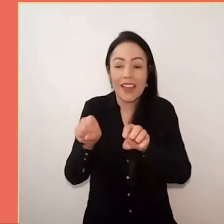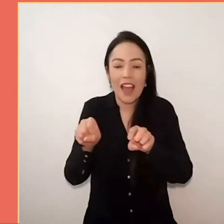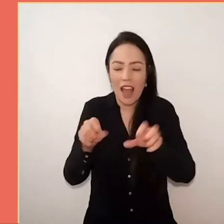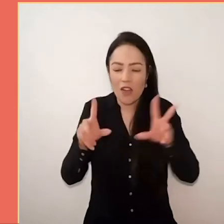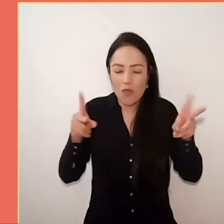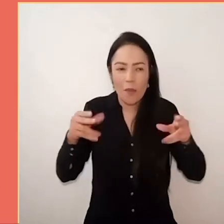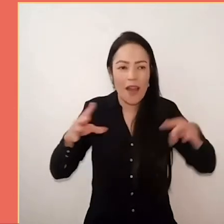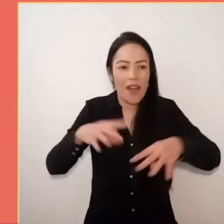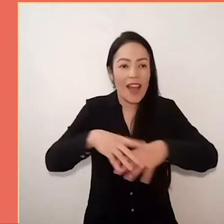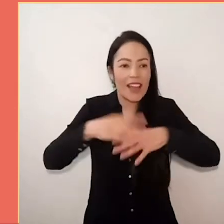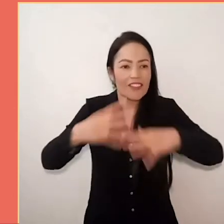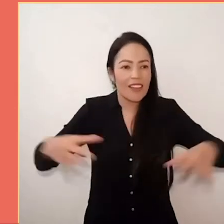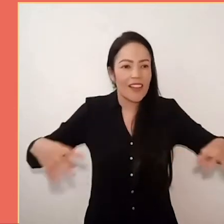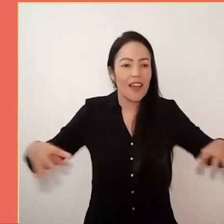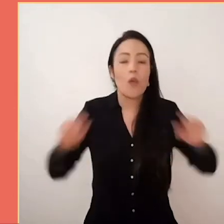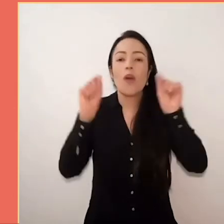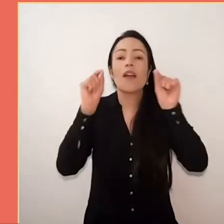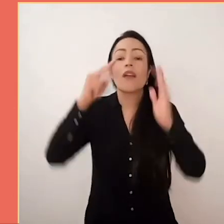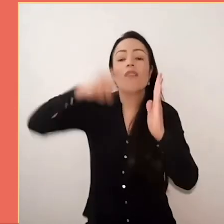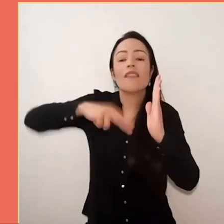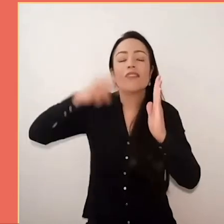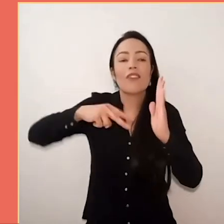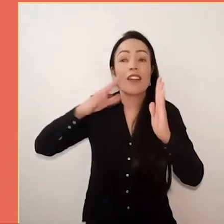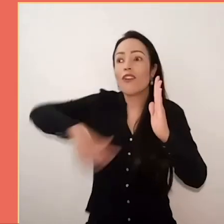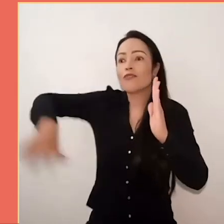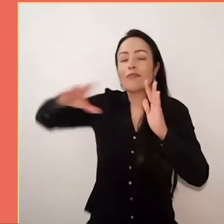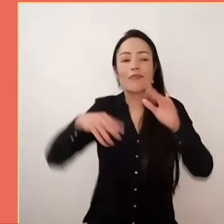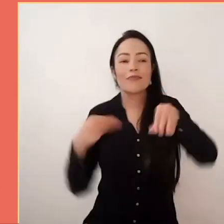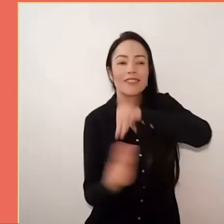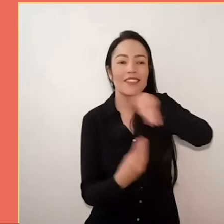Ou seja, você não tem uma fórmula fechada de como formar um leitor,